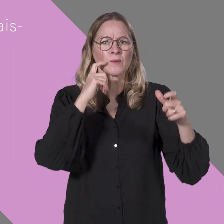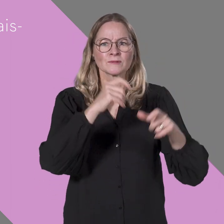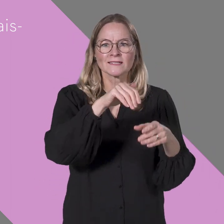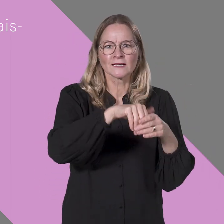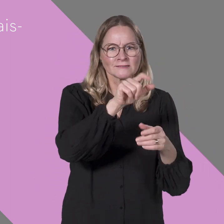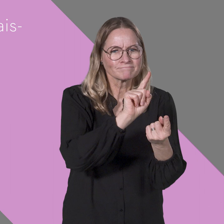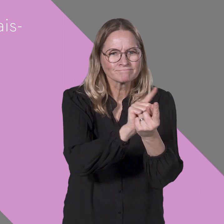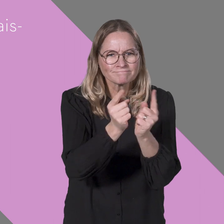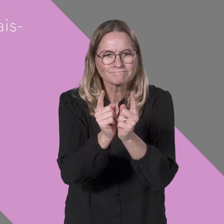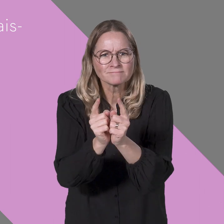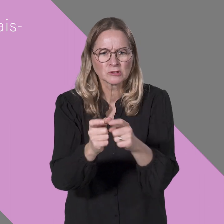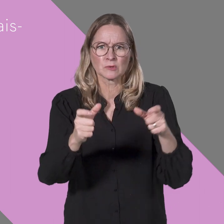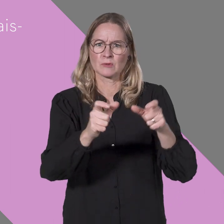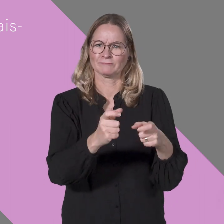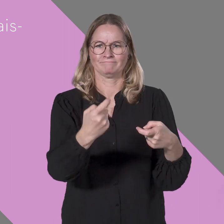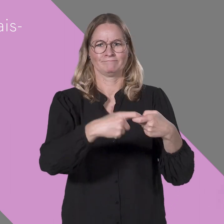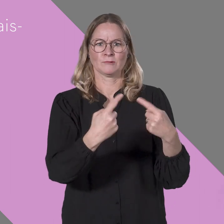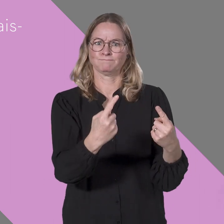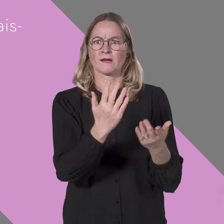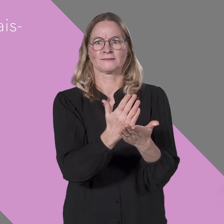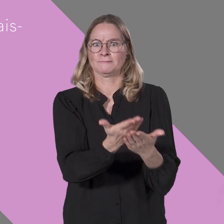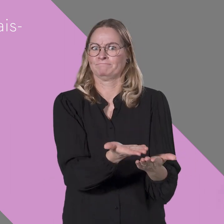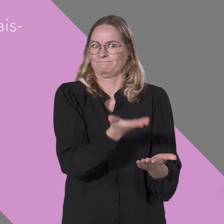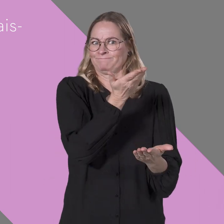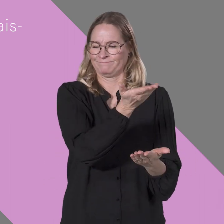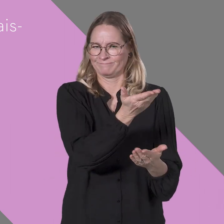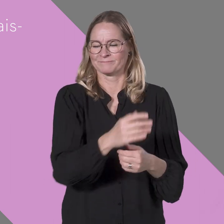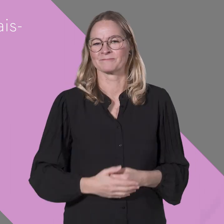tavataan yhdistyksen jäseniä sekä nostetaan esiin yhdistykseen liittyviä tarinoita.